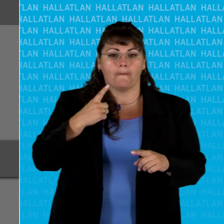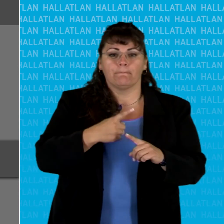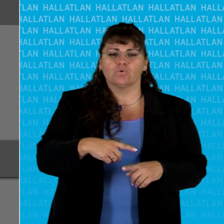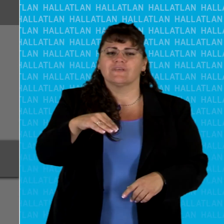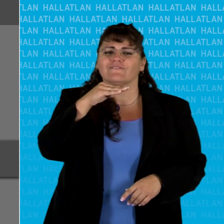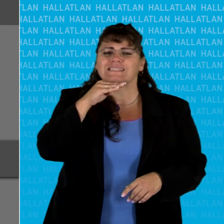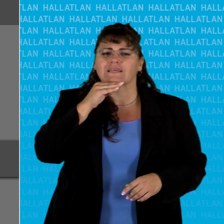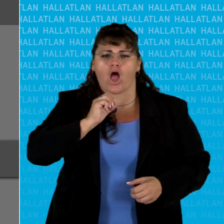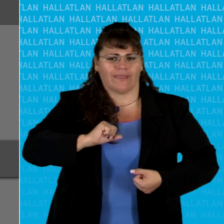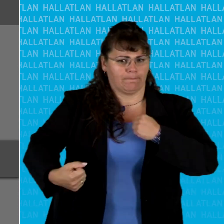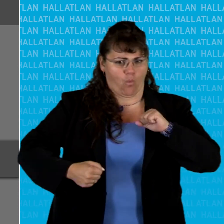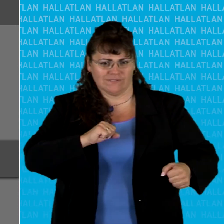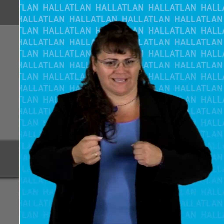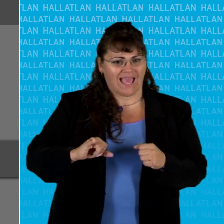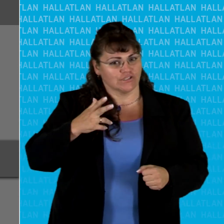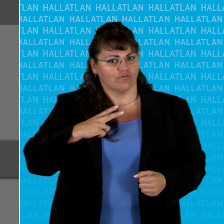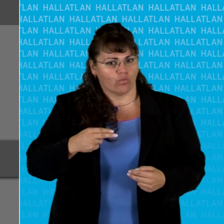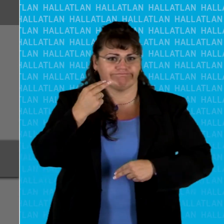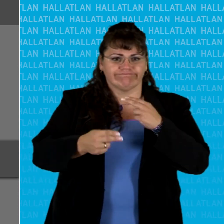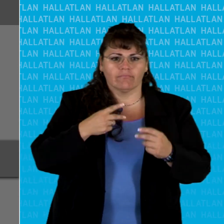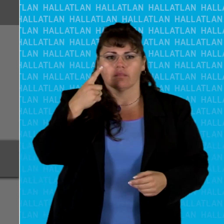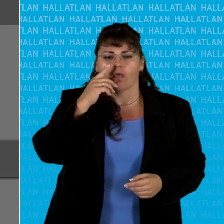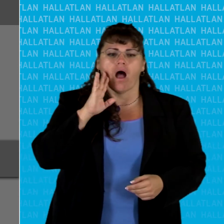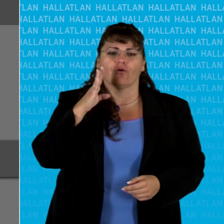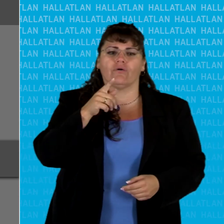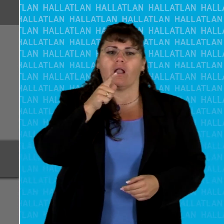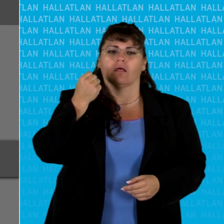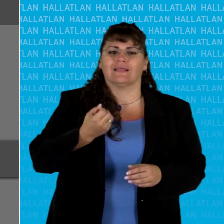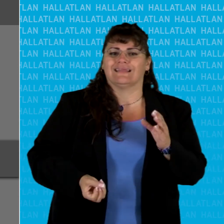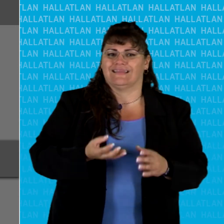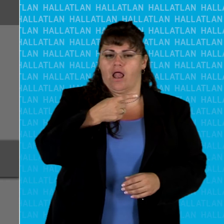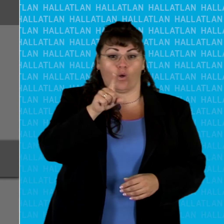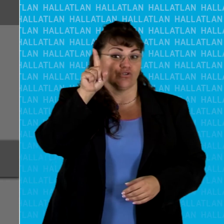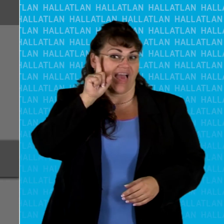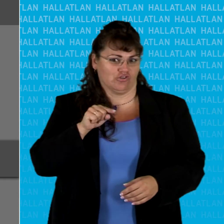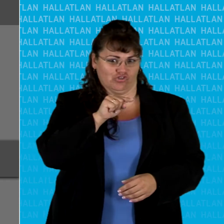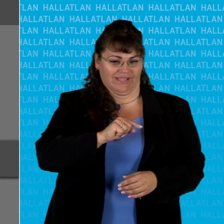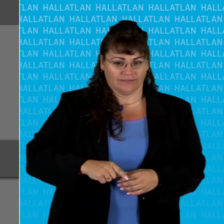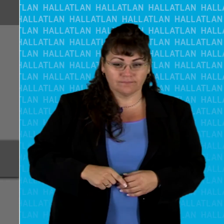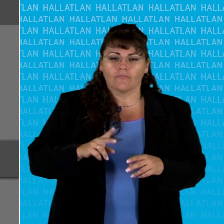A fizikai aktivitás is szerepet játszott a NAFLD kialakulásának esélyében –